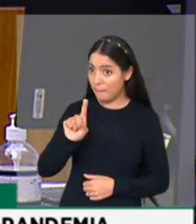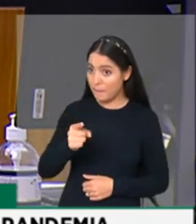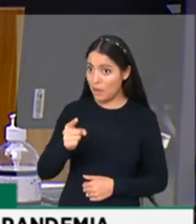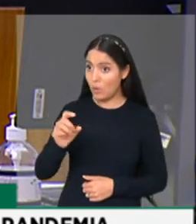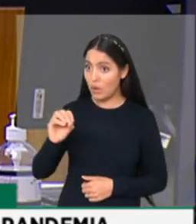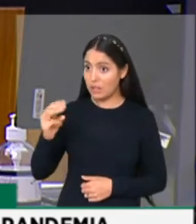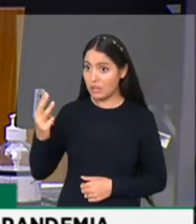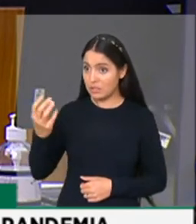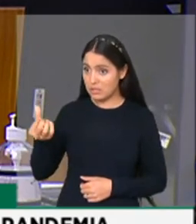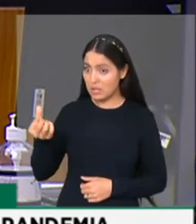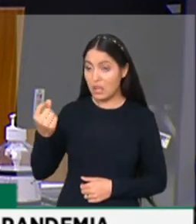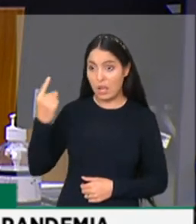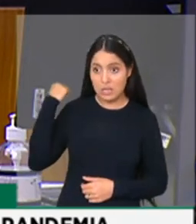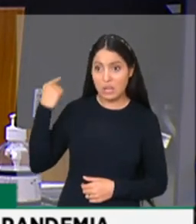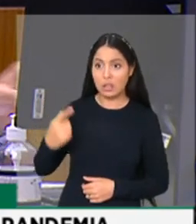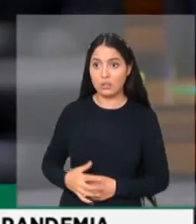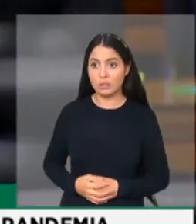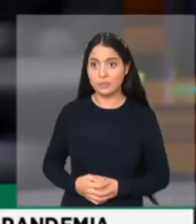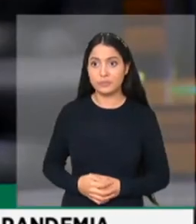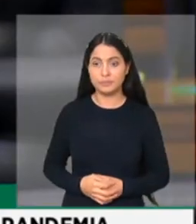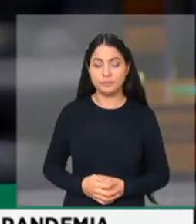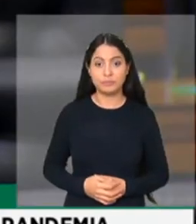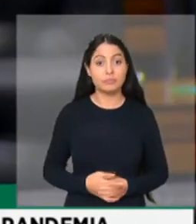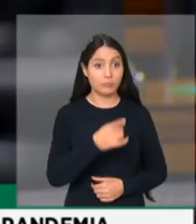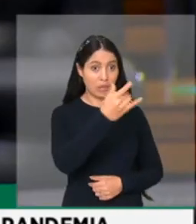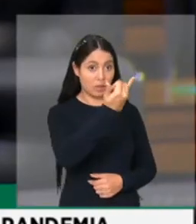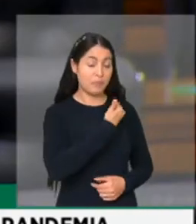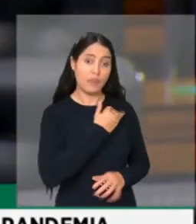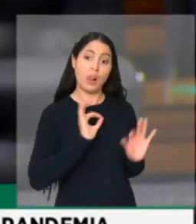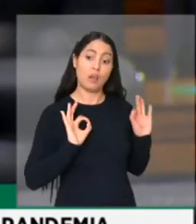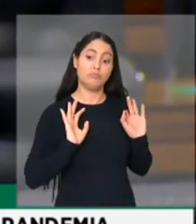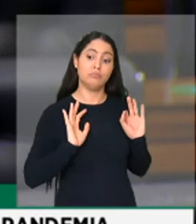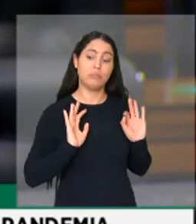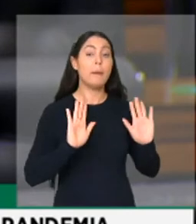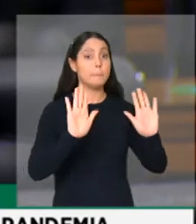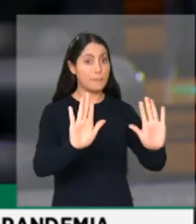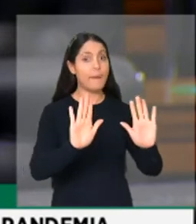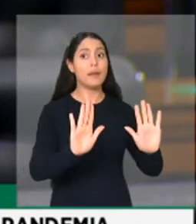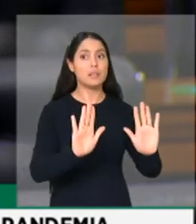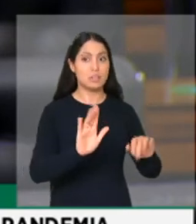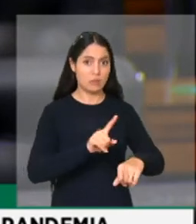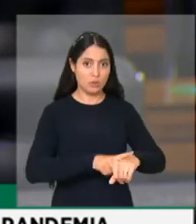JÁ ... -- [DEPUTADO]: ESSA INFORMAÇÃO QUE RECEBEMOS. EU CREIO QUE SE FOR DADO ALGUNS